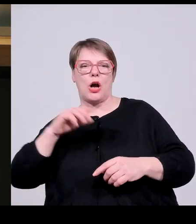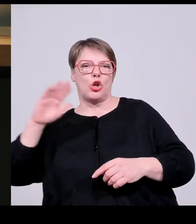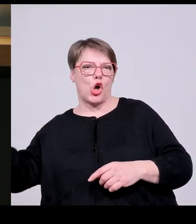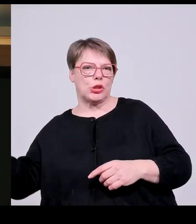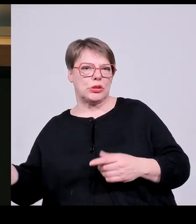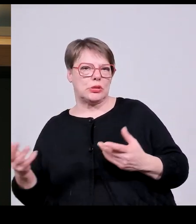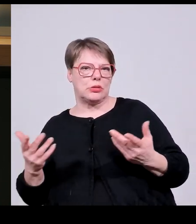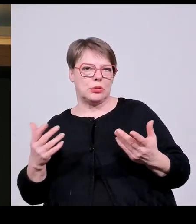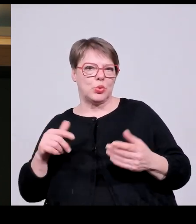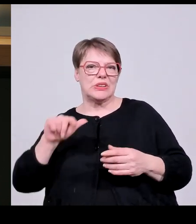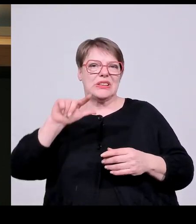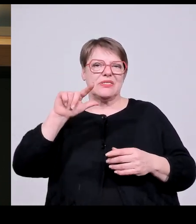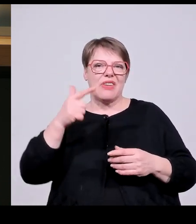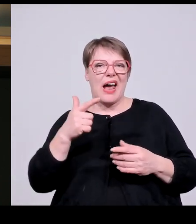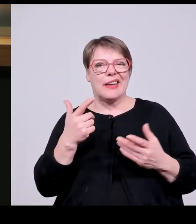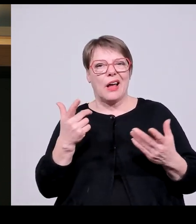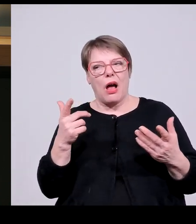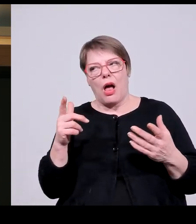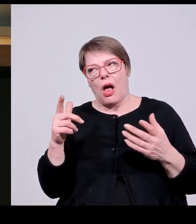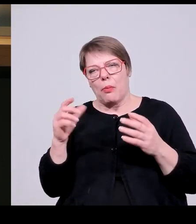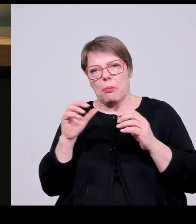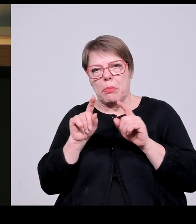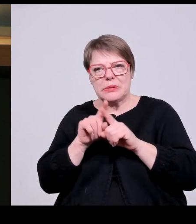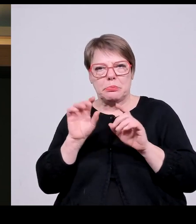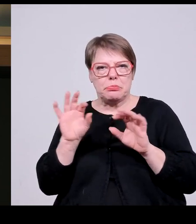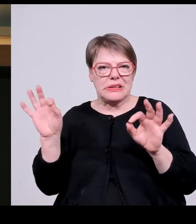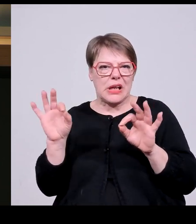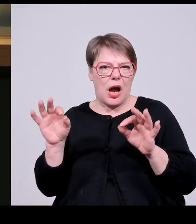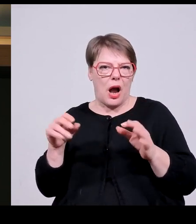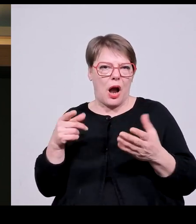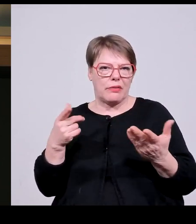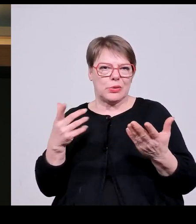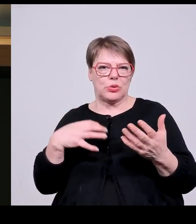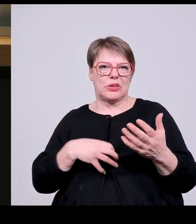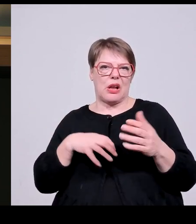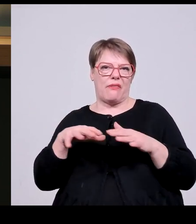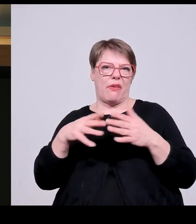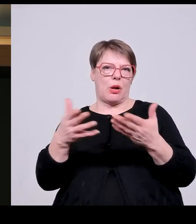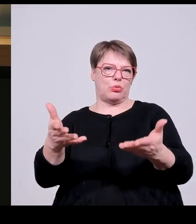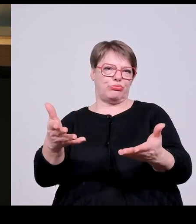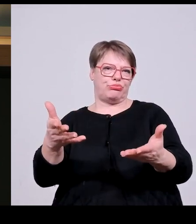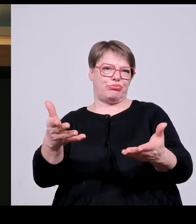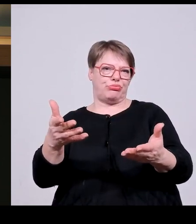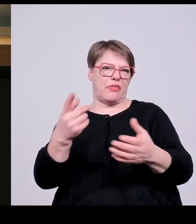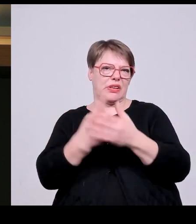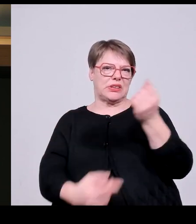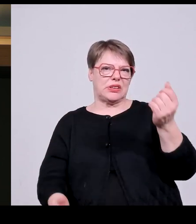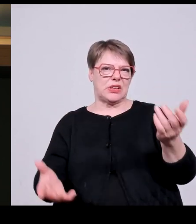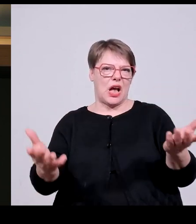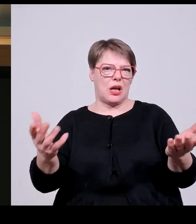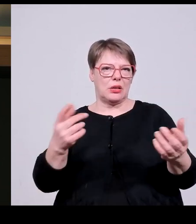Alle etablierten Parteien mit Ausnahme der von der Verkehrssenatorin fordern die sofortige Einleitung des Planfeststellungsverfahrens